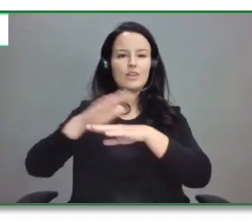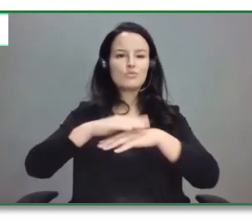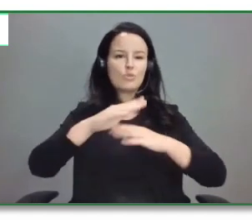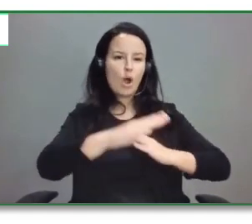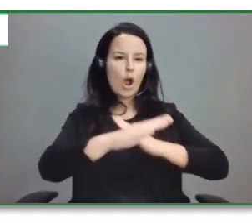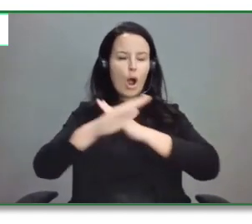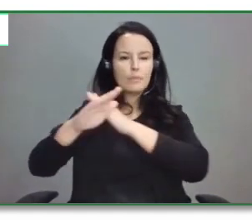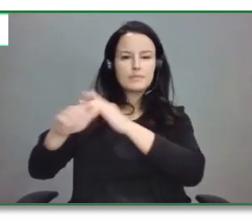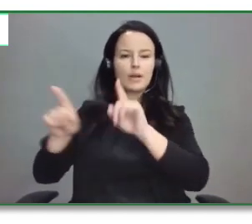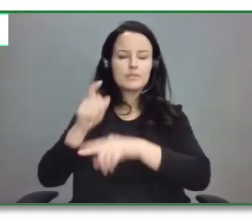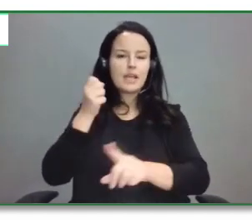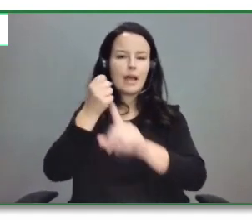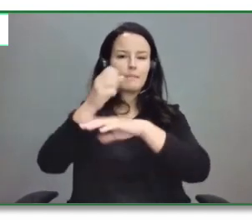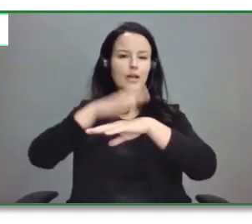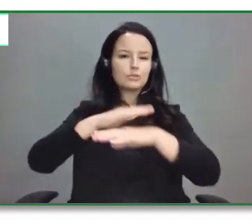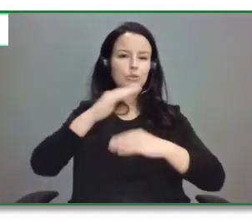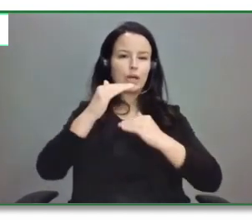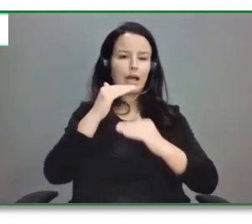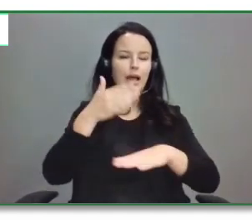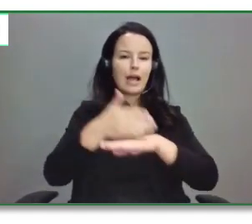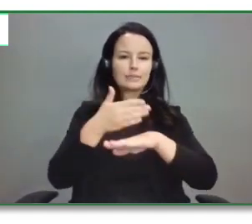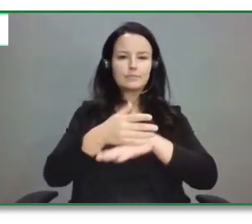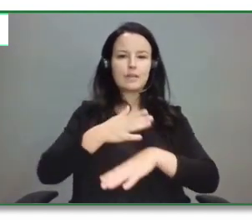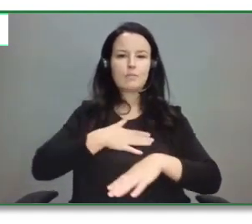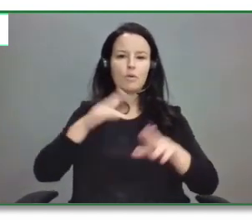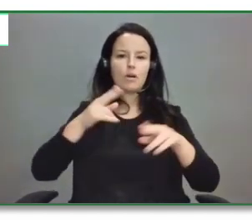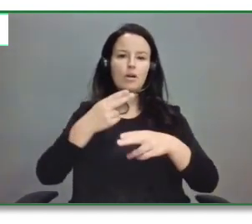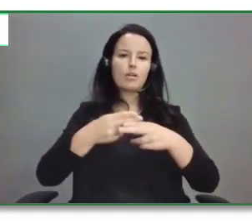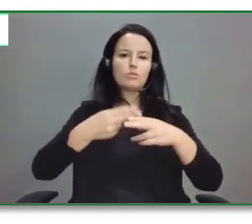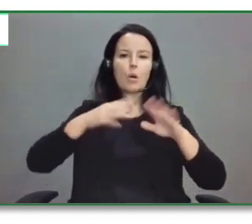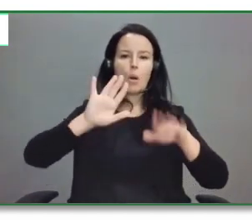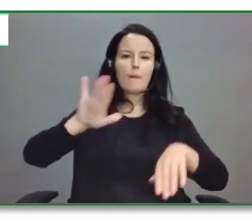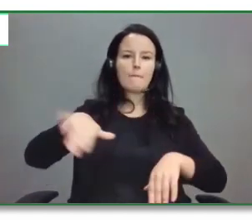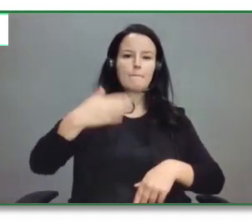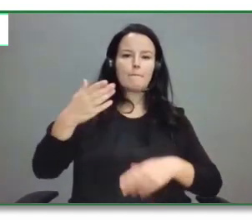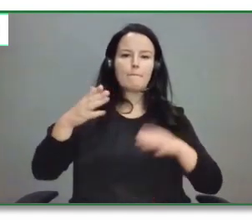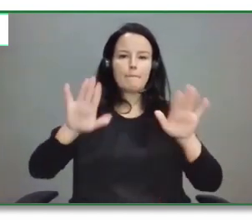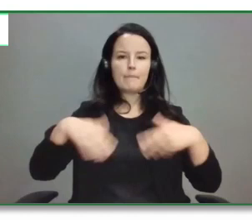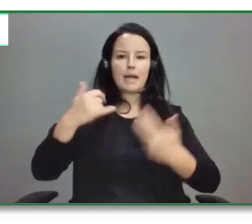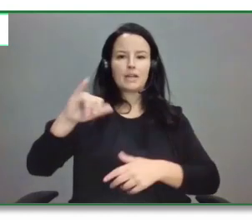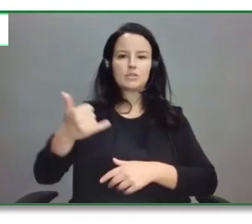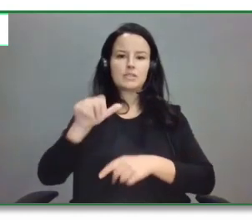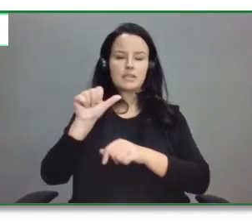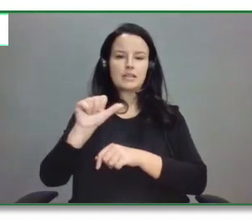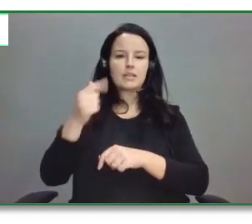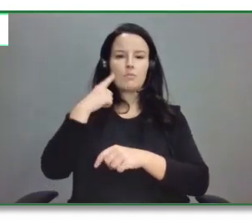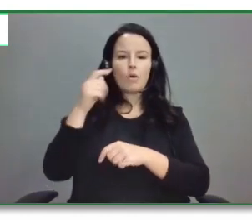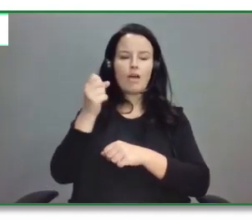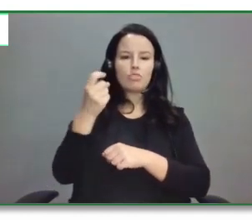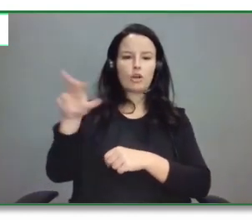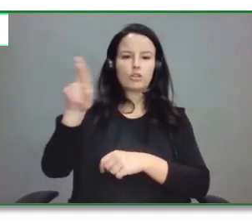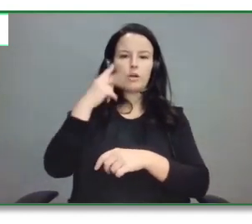l'accessibilité je m'appelle Marie-Rose avec la Carrasco je suis candidate au